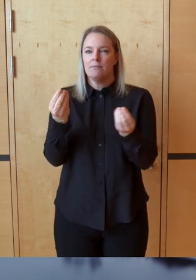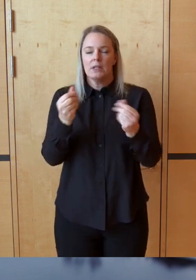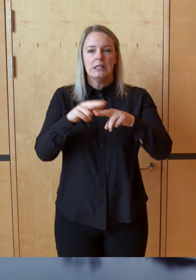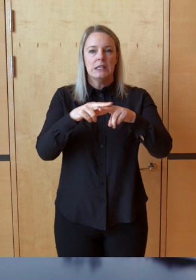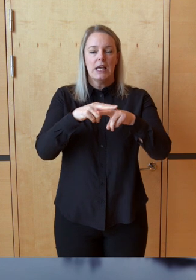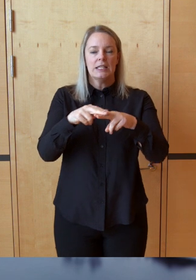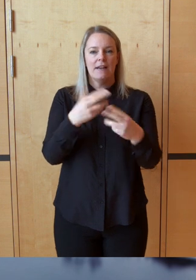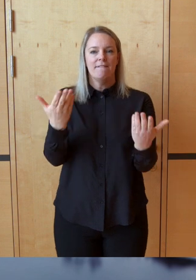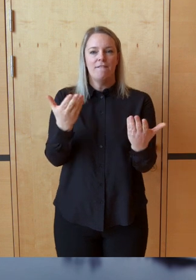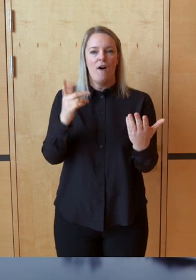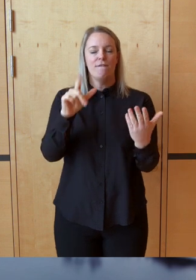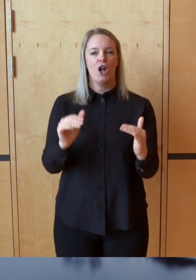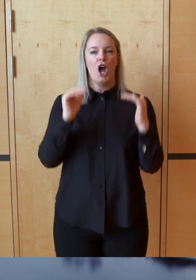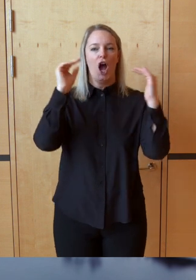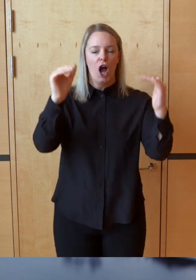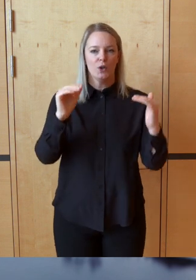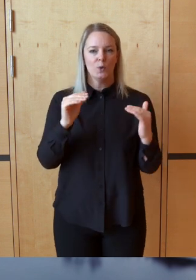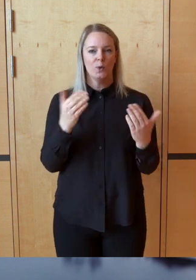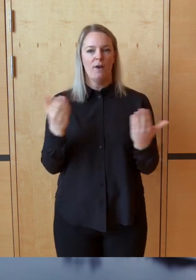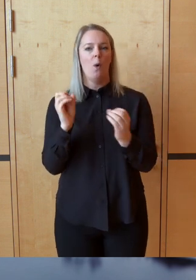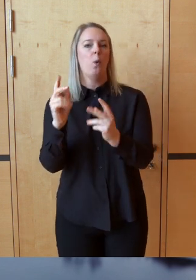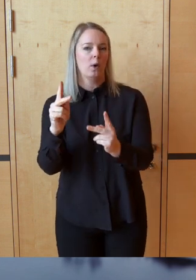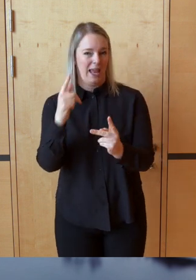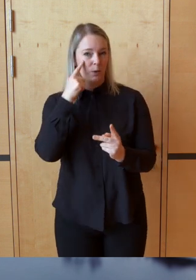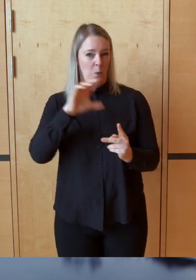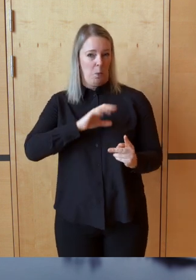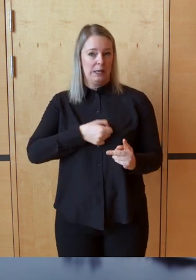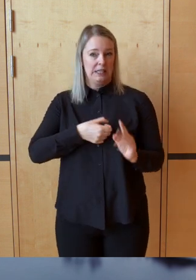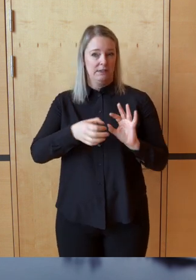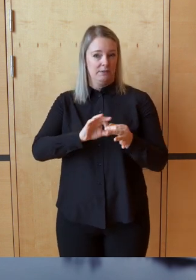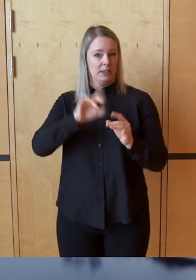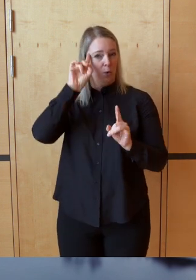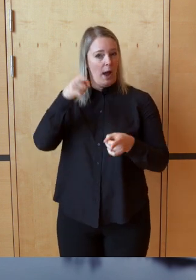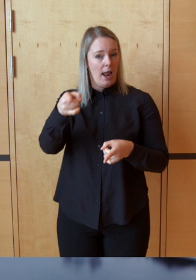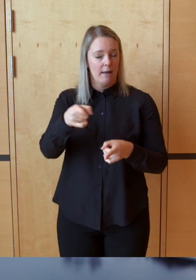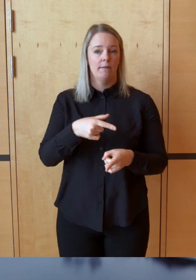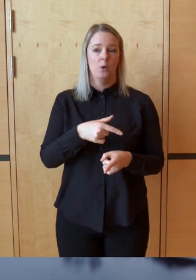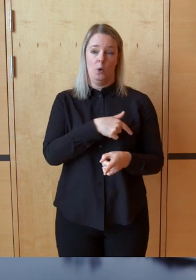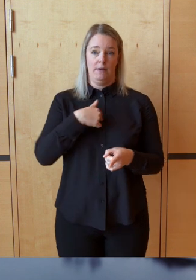Vad som är för hög musik och vad som inte är för hög musik och enligt de exempel som vi har fått till oss är det ju